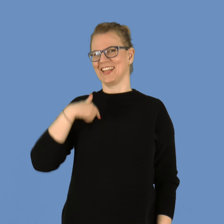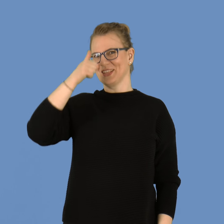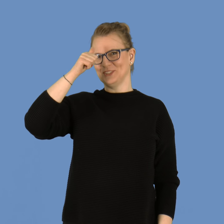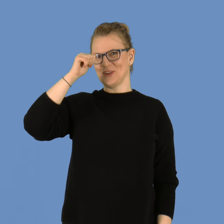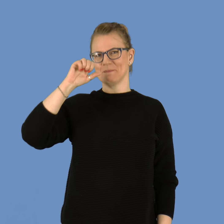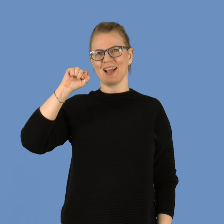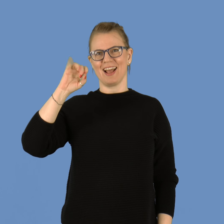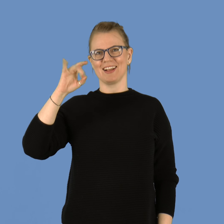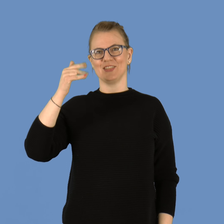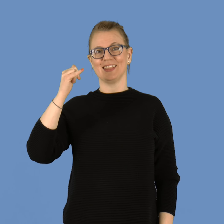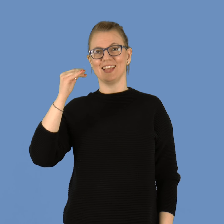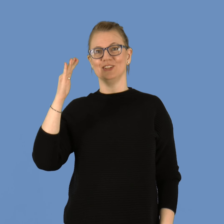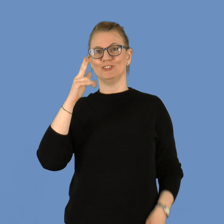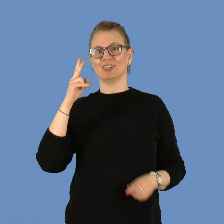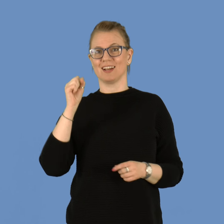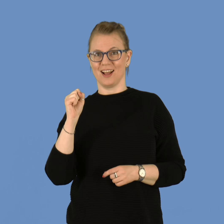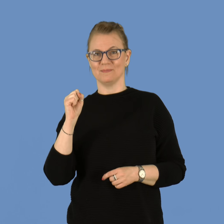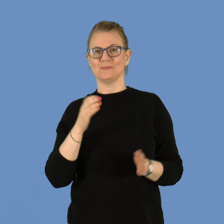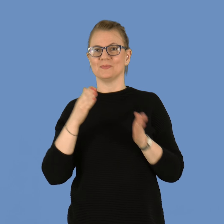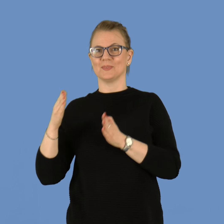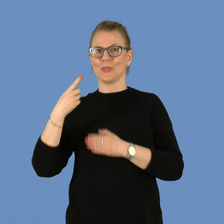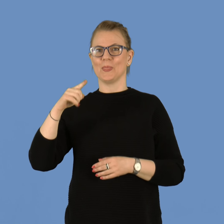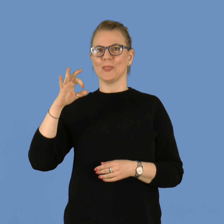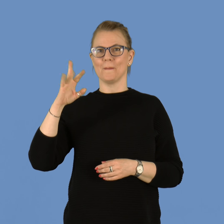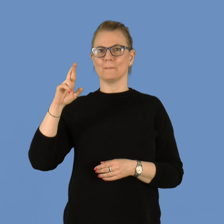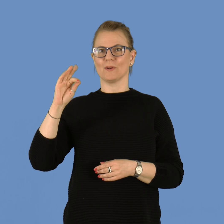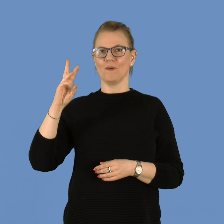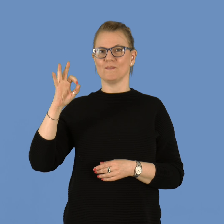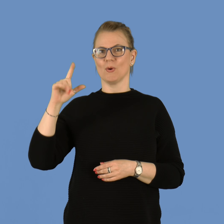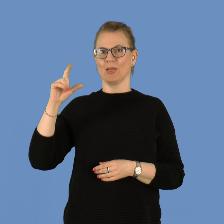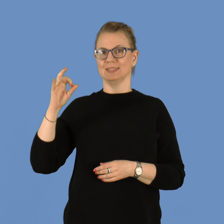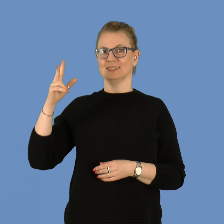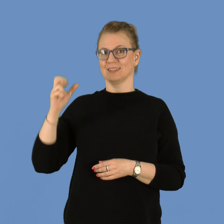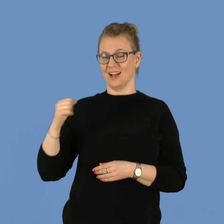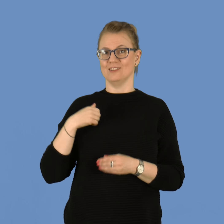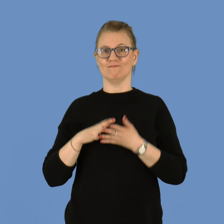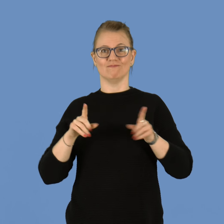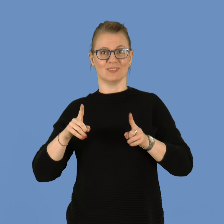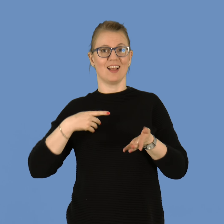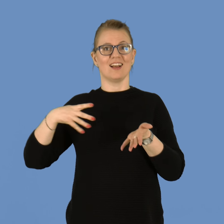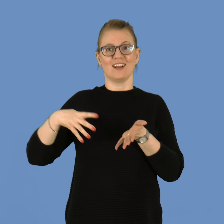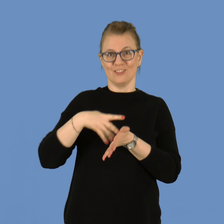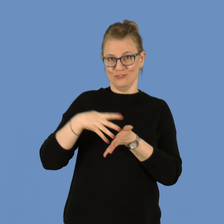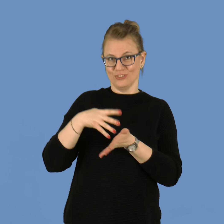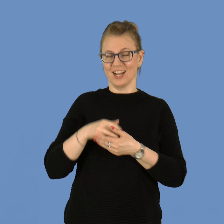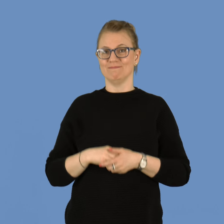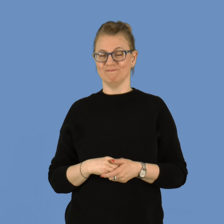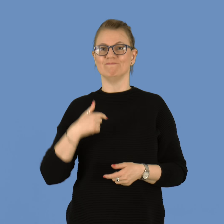nazywam się Agnieszka Dobrowolska. Mój znak w języku migowym [pokazuje].